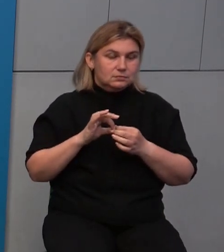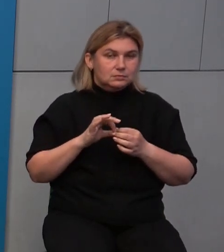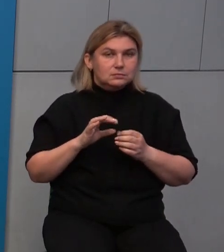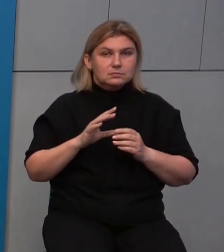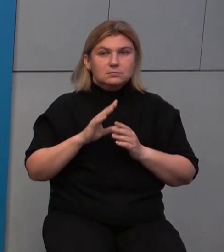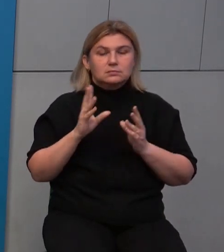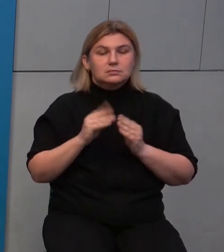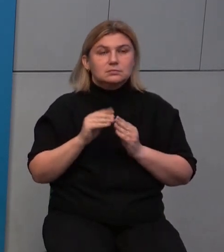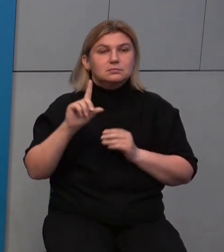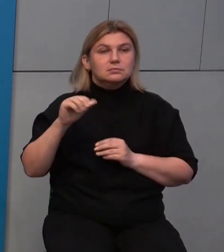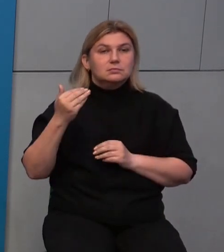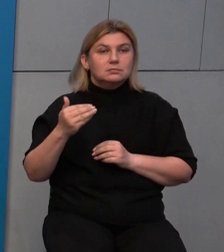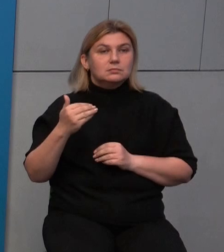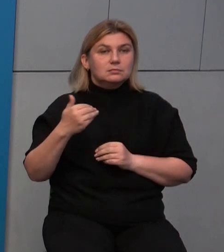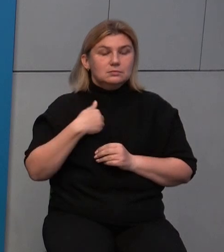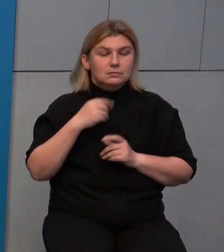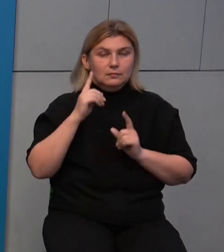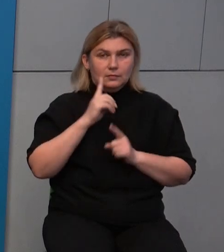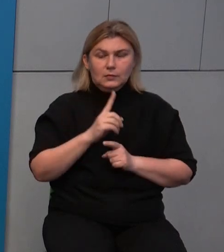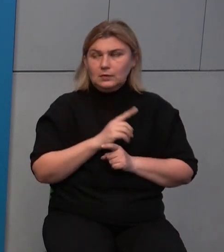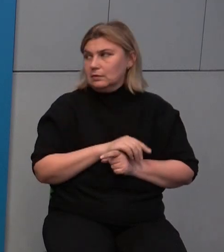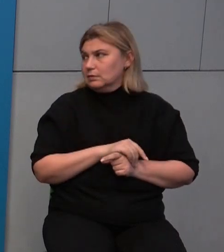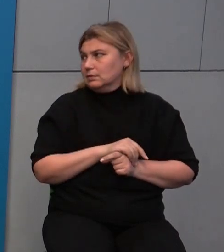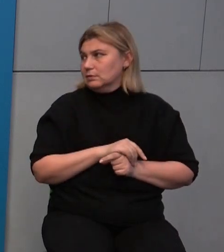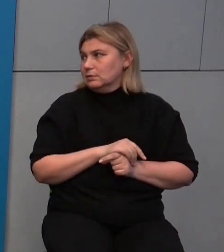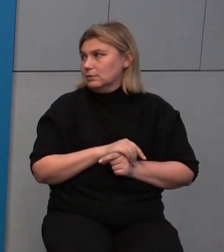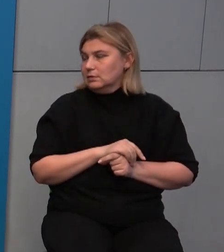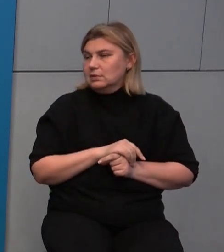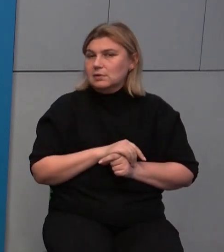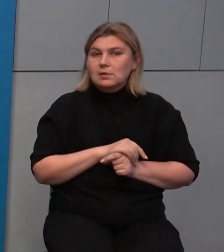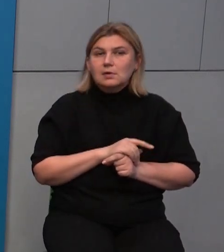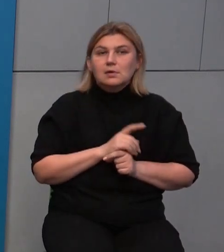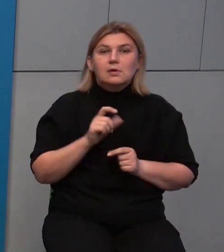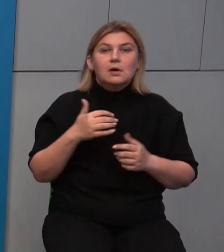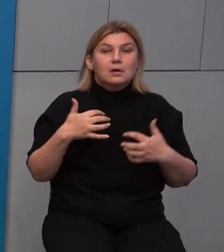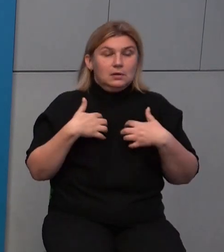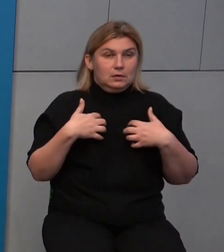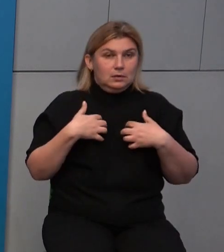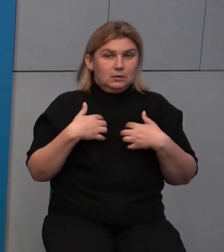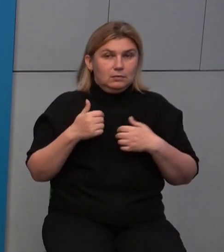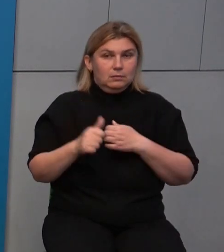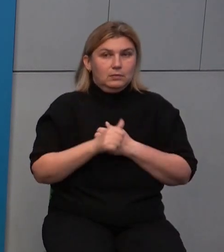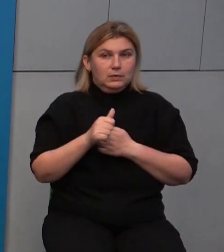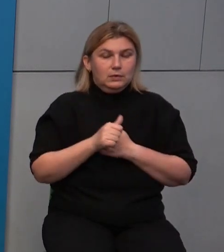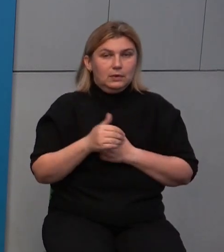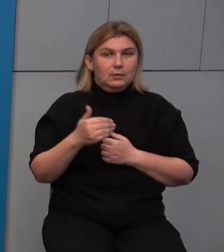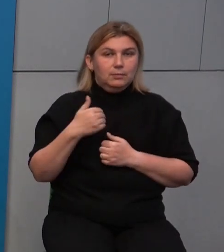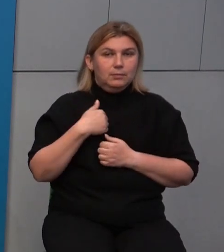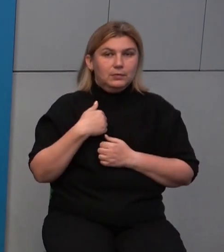Lem rzeczywiście, no na pewno to, co przeżył sprawiło, że był pewnie mizantropem,